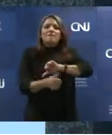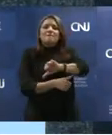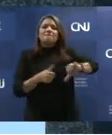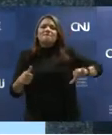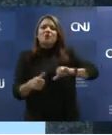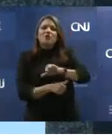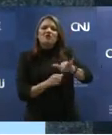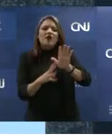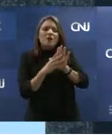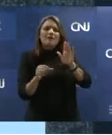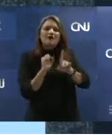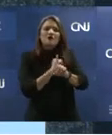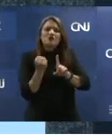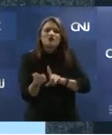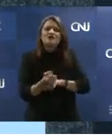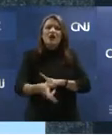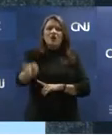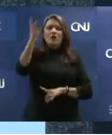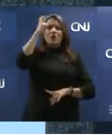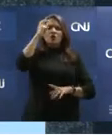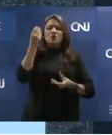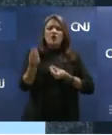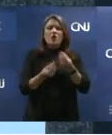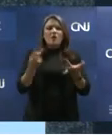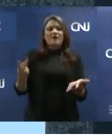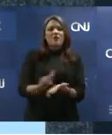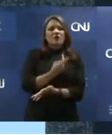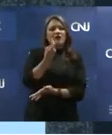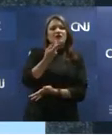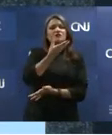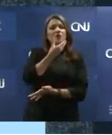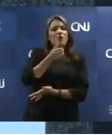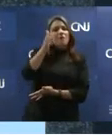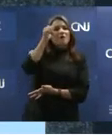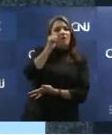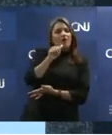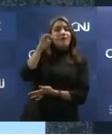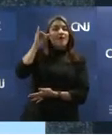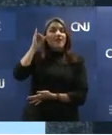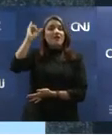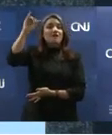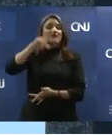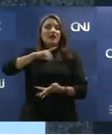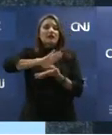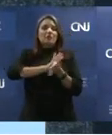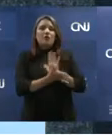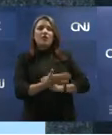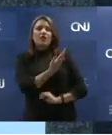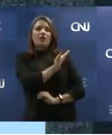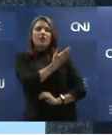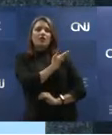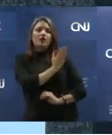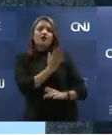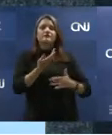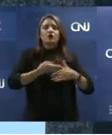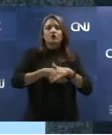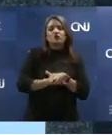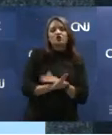de conduta de homens e mulheres, a fim de combater preconceitos e costumes e todas as outras práticas baseadas na premissa